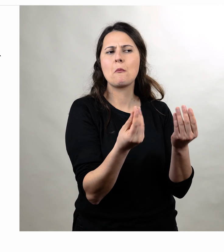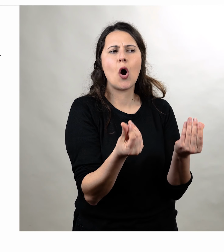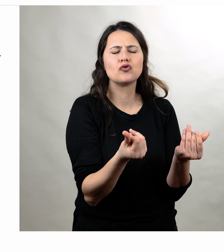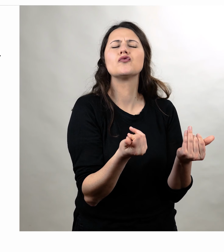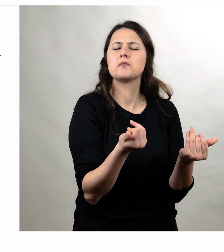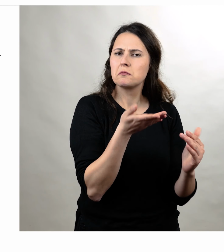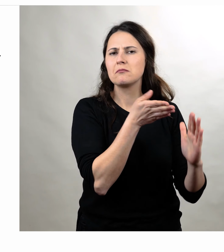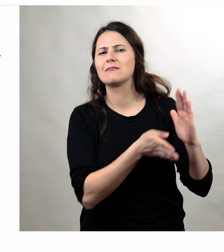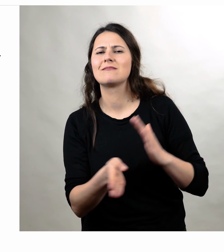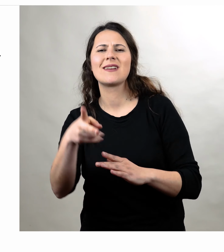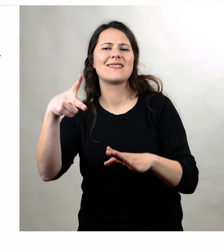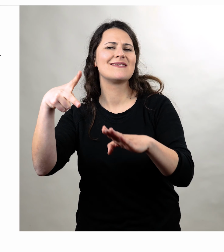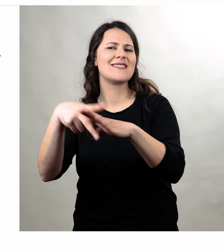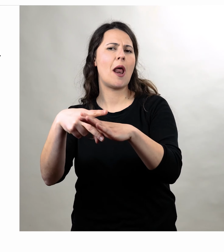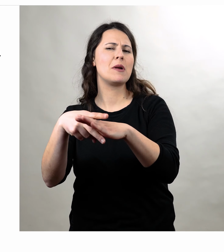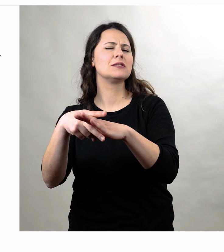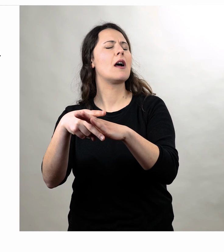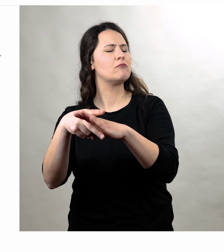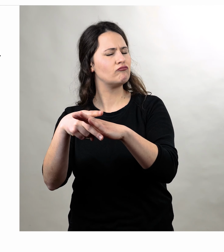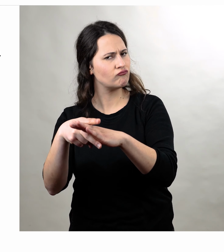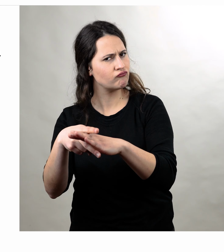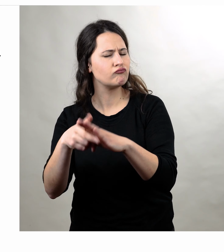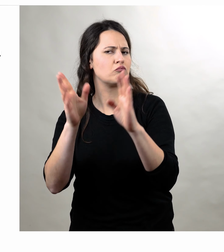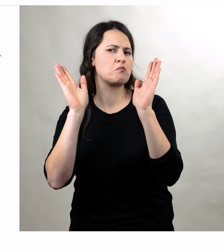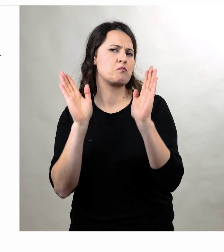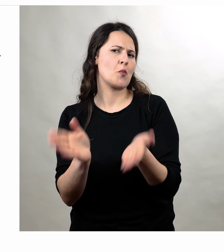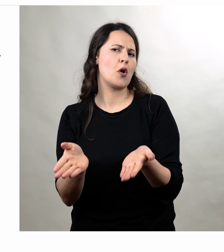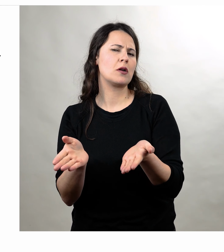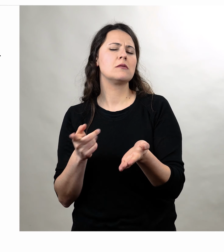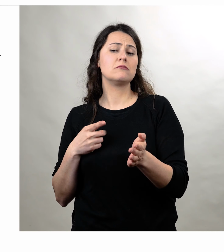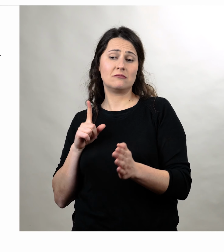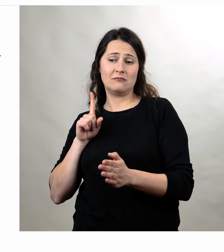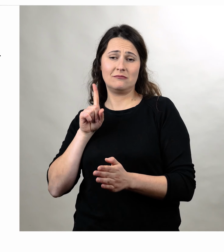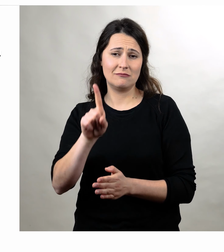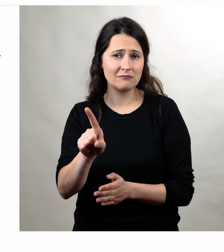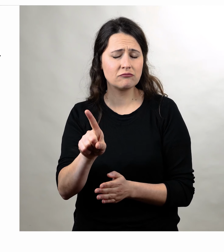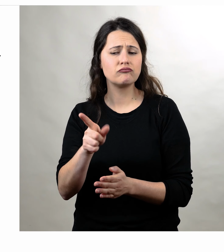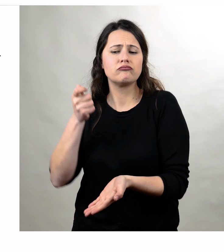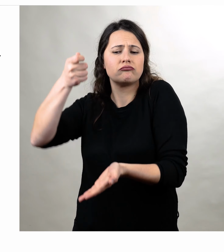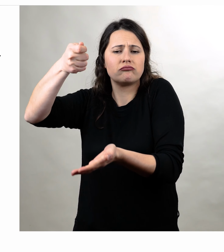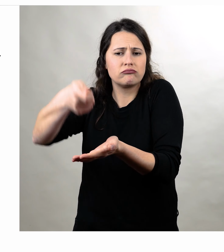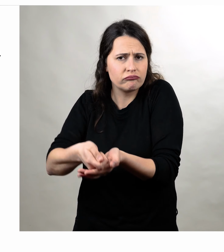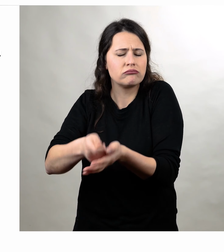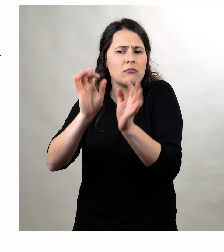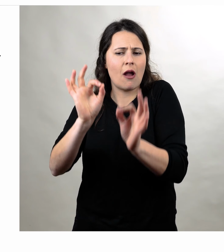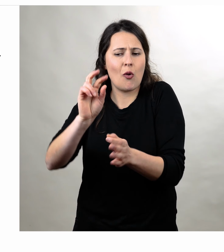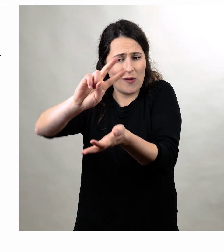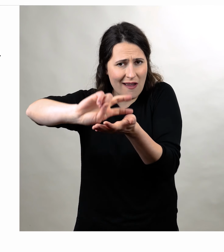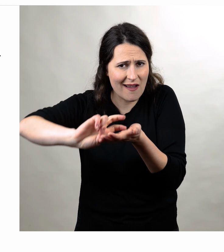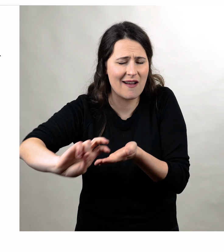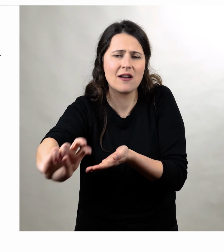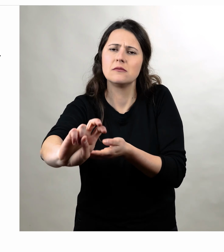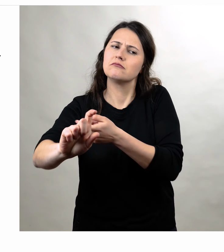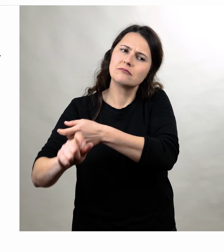έχουν τη δυνατότητα να πληρώσουν με τραπεζική κατάθεση/έμβασμα.